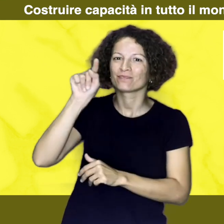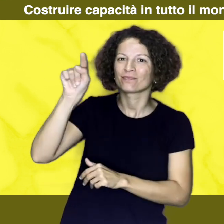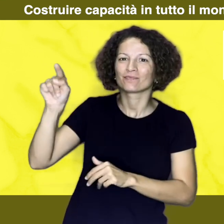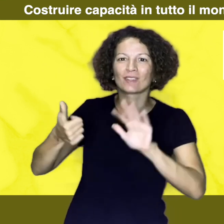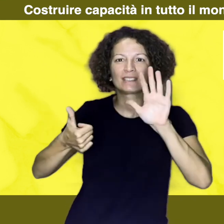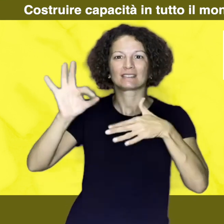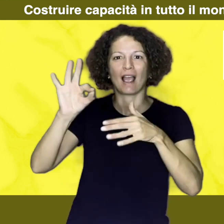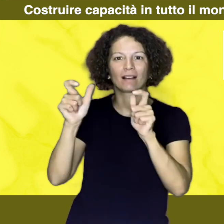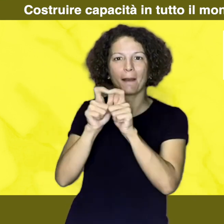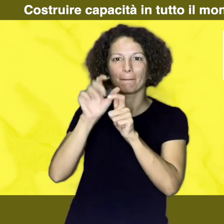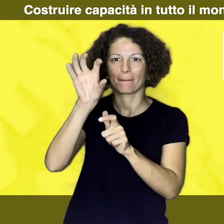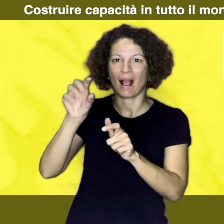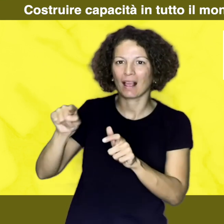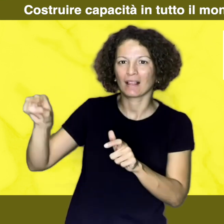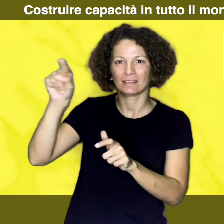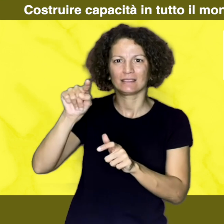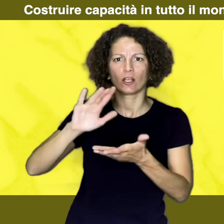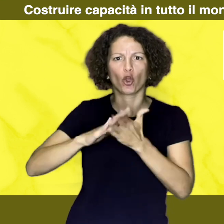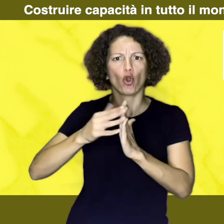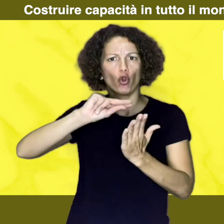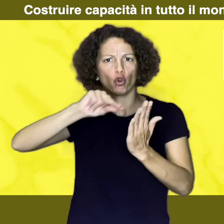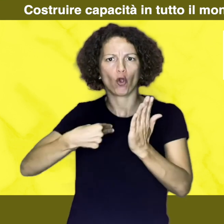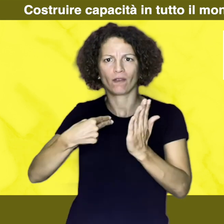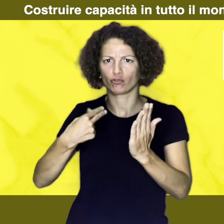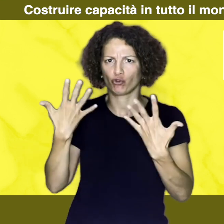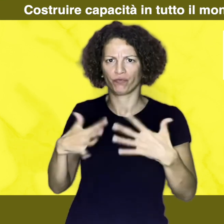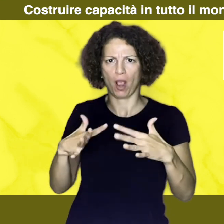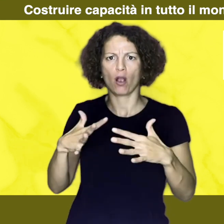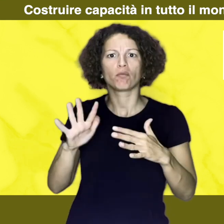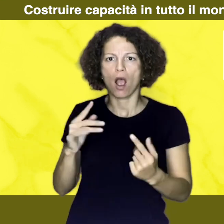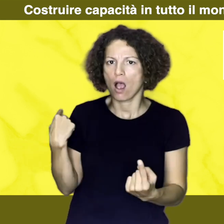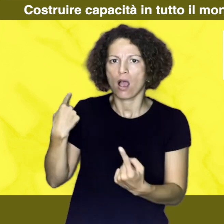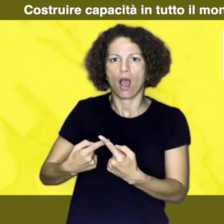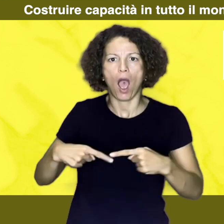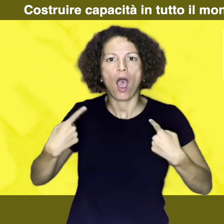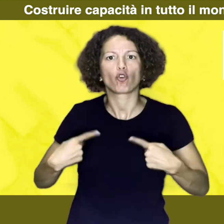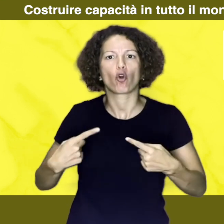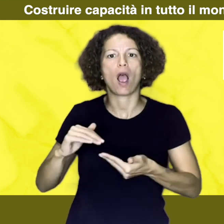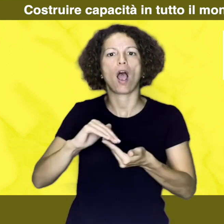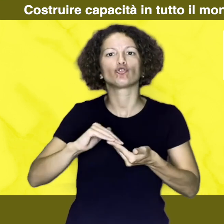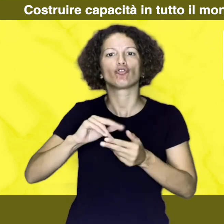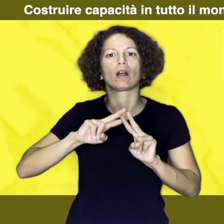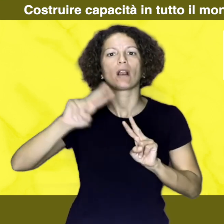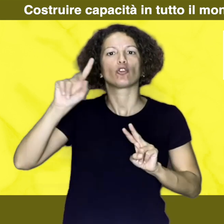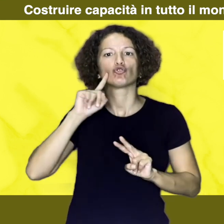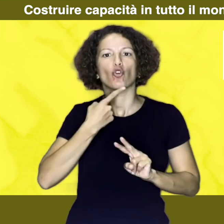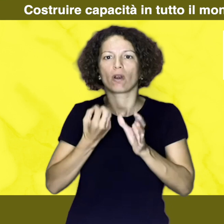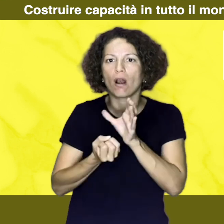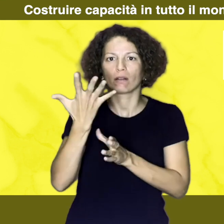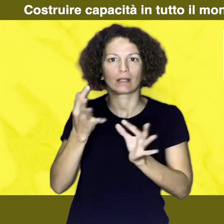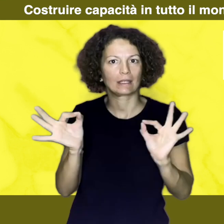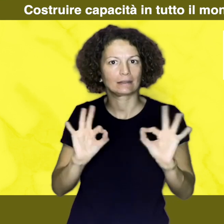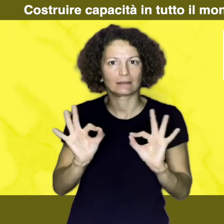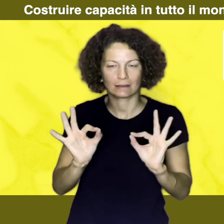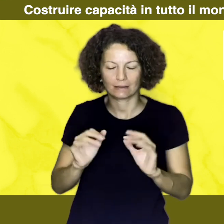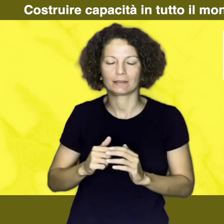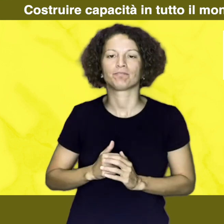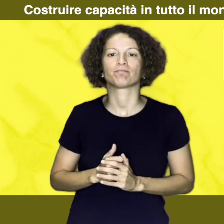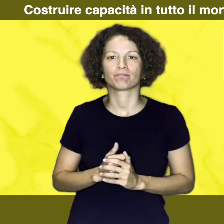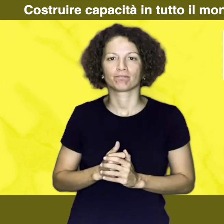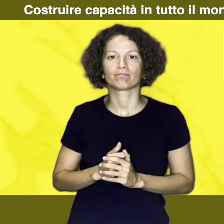in particolare negli oltre 60 Stati membri dell’ONU che non hanno associazioni nazionali di persone sorde.